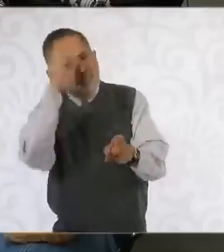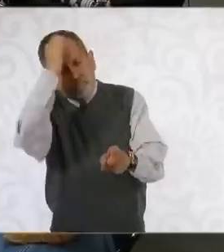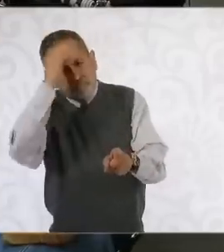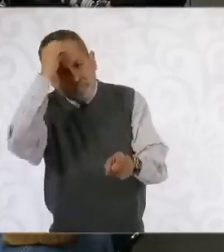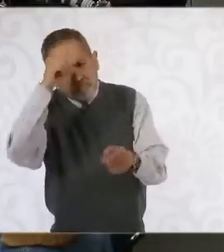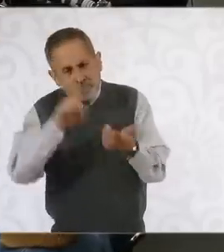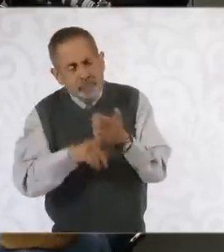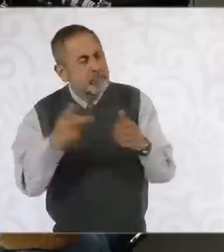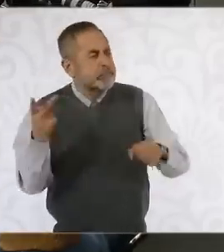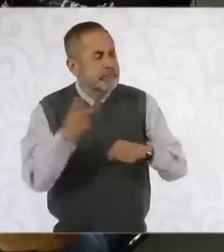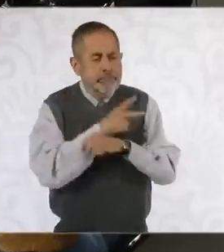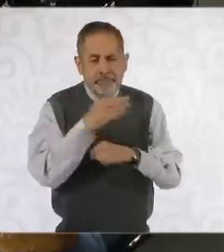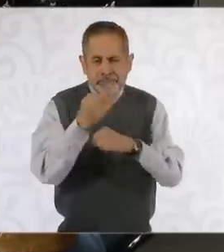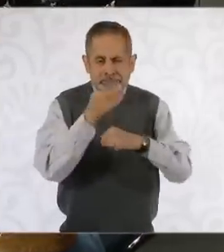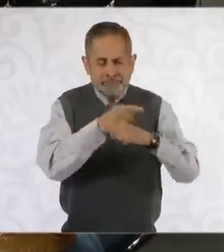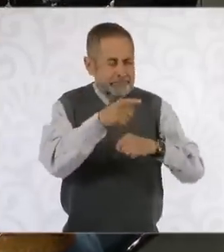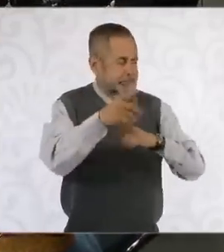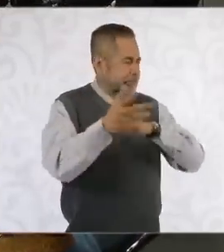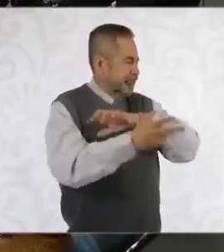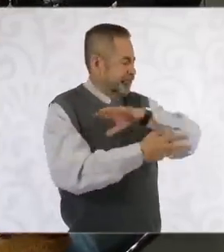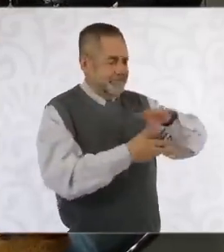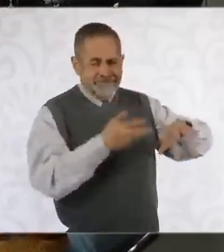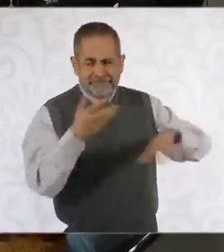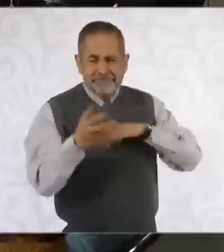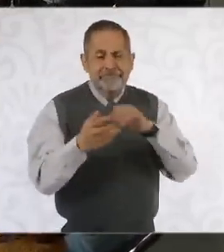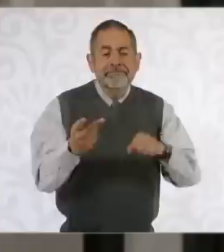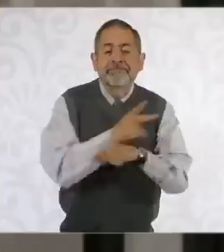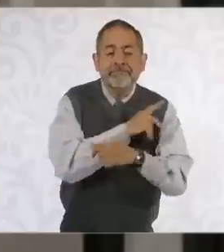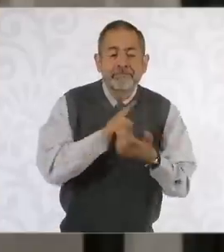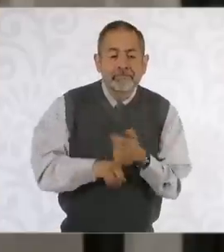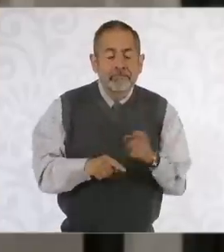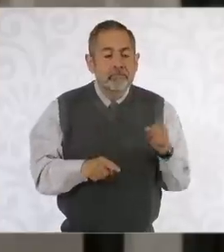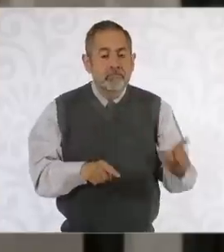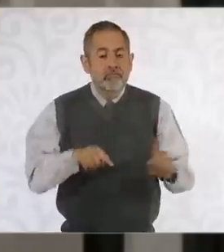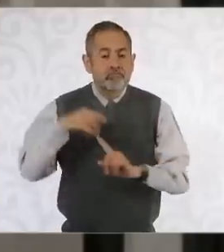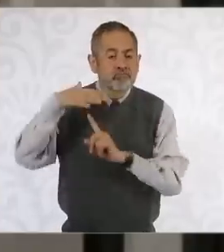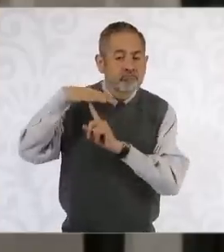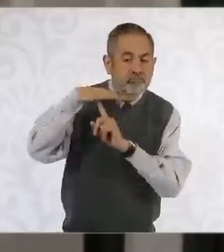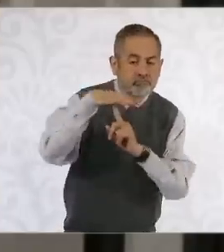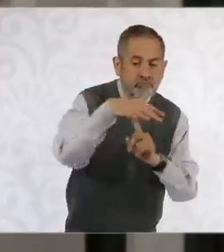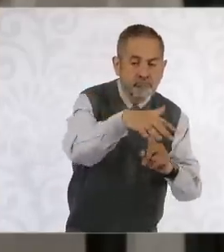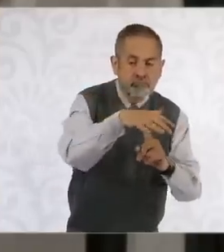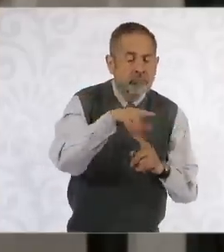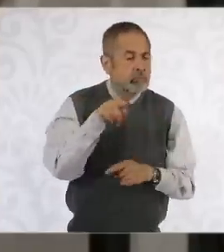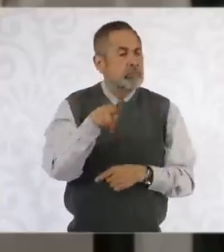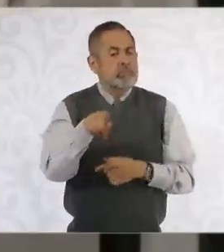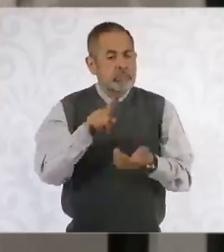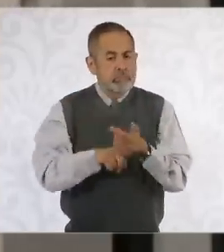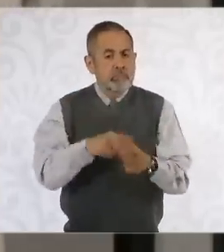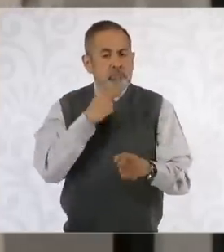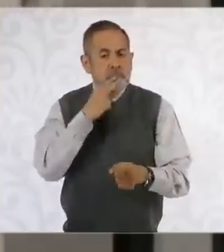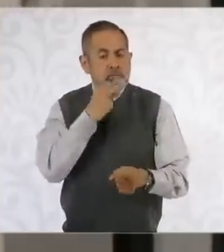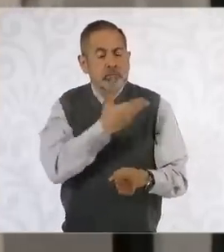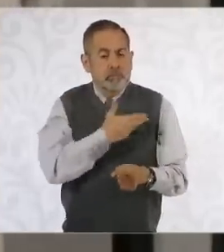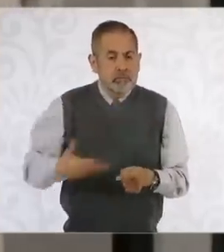revuelo que ha causado el uso del helicóptero que utiliza el presidente de la jucopo de la